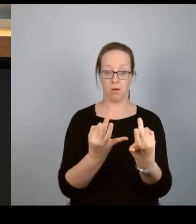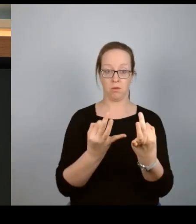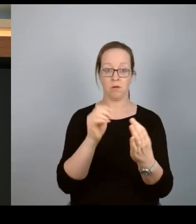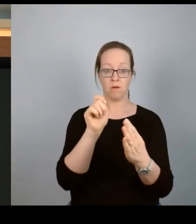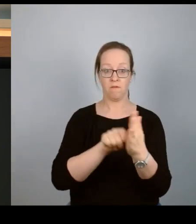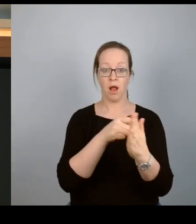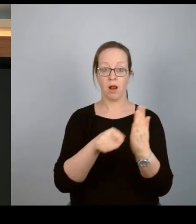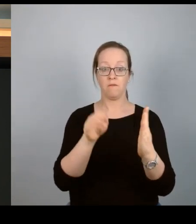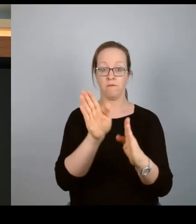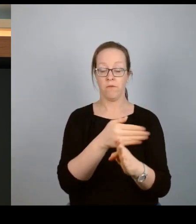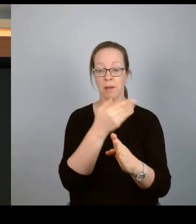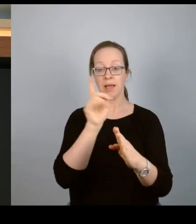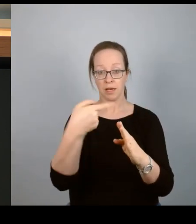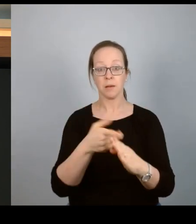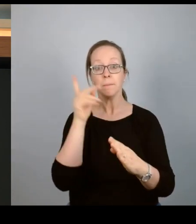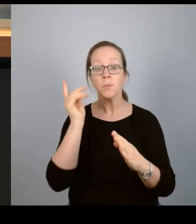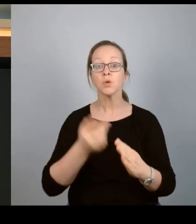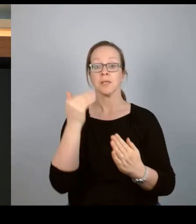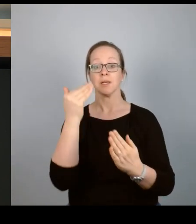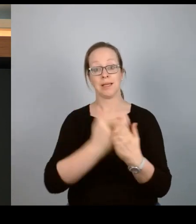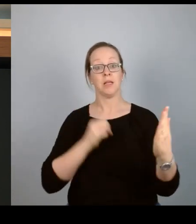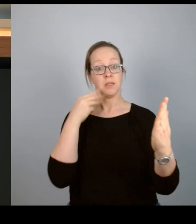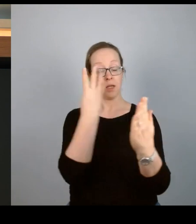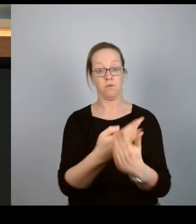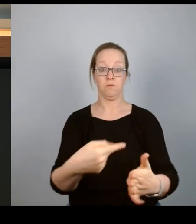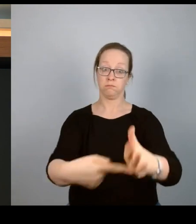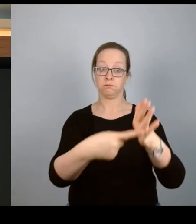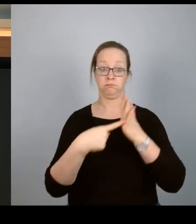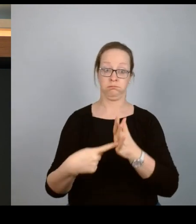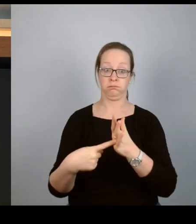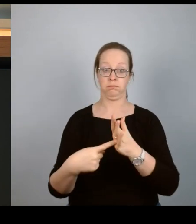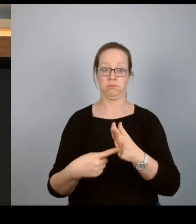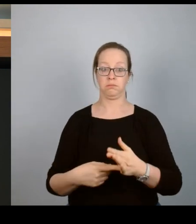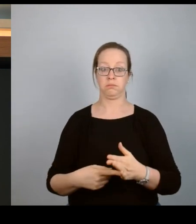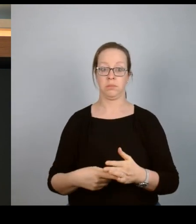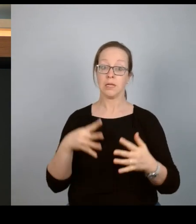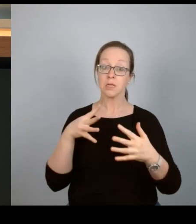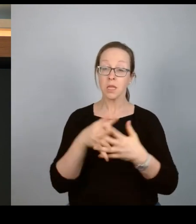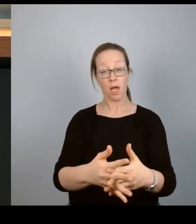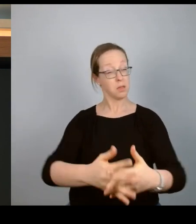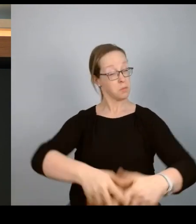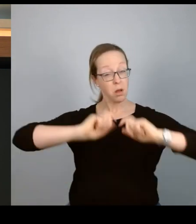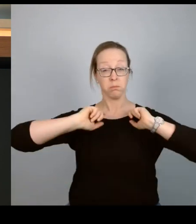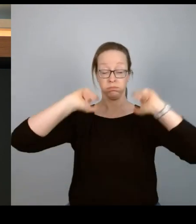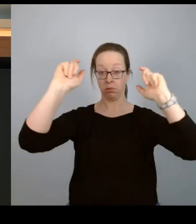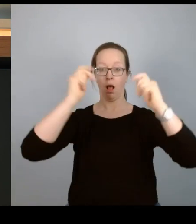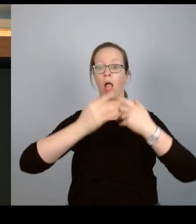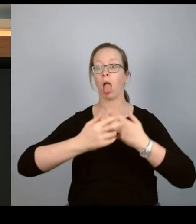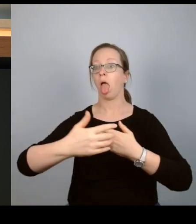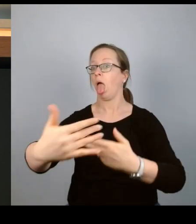Bericht zur Informationsfreiheit und Transparenz herauszugeben. Wir würden Sie da sehr gerne unterstützen